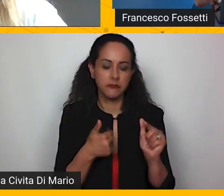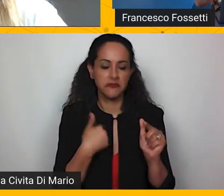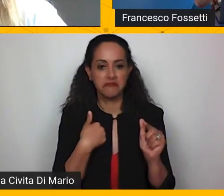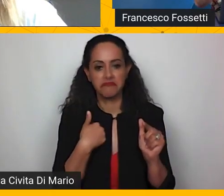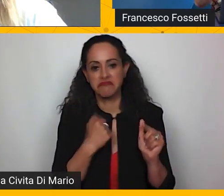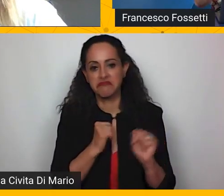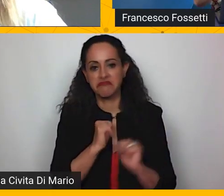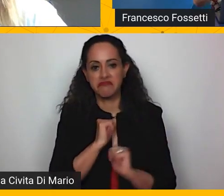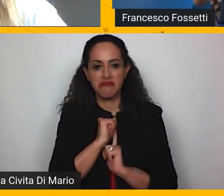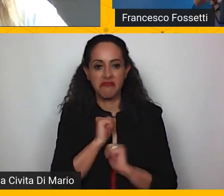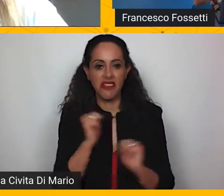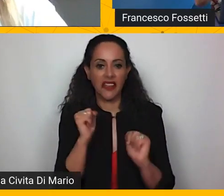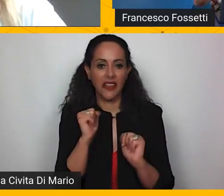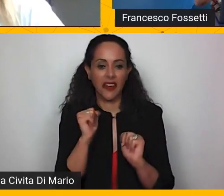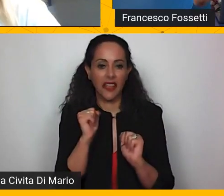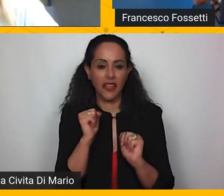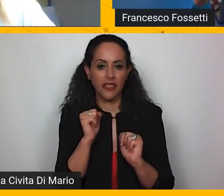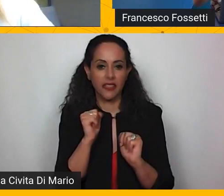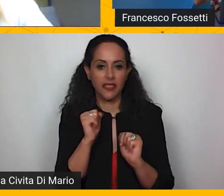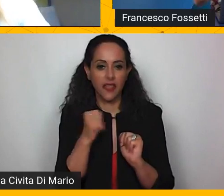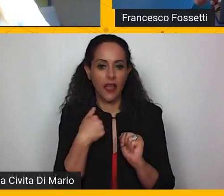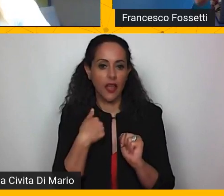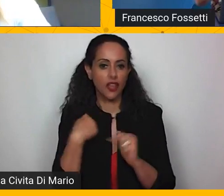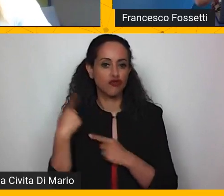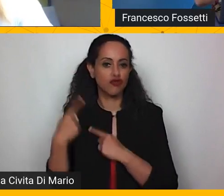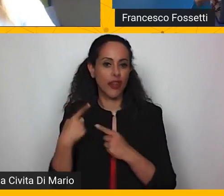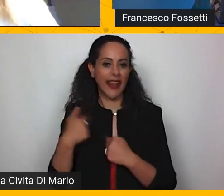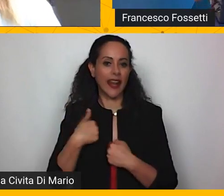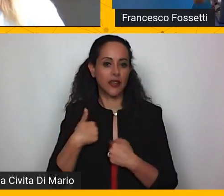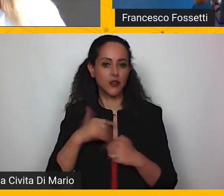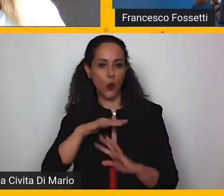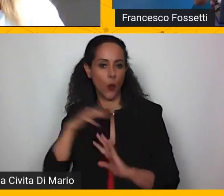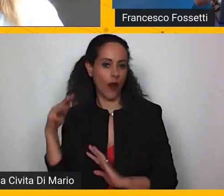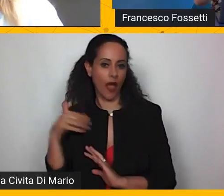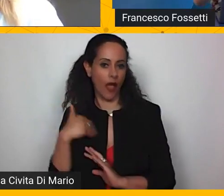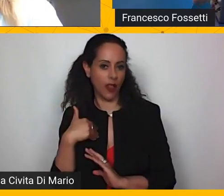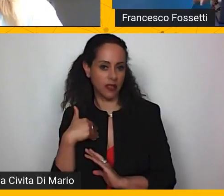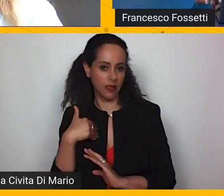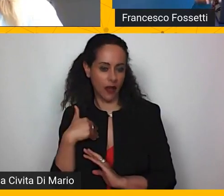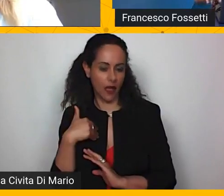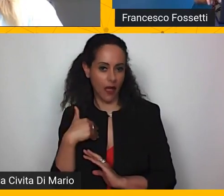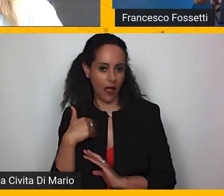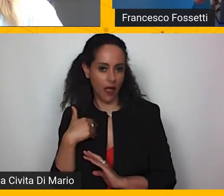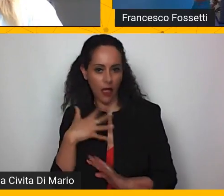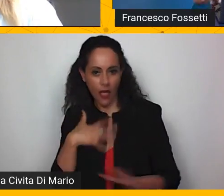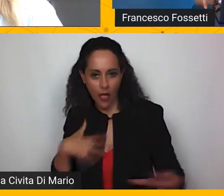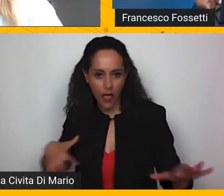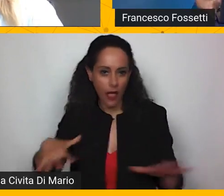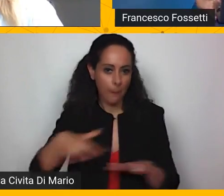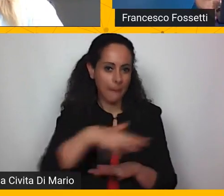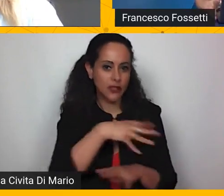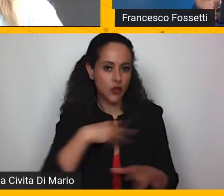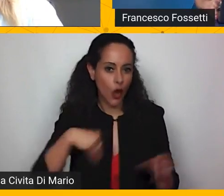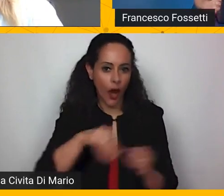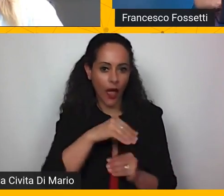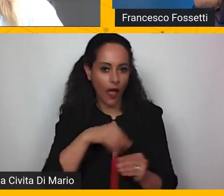dare per scontato che eh visto che apparteniamo a una generazione diversa non si